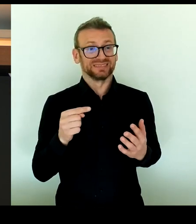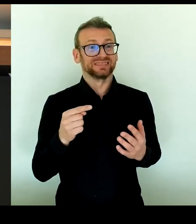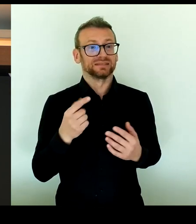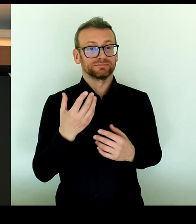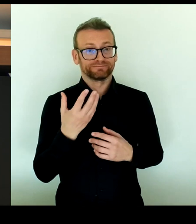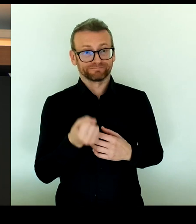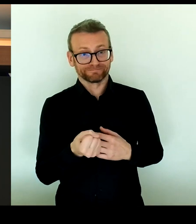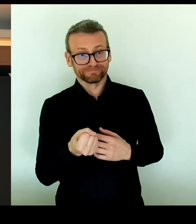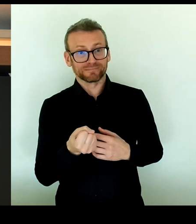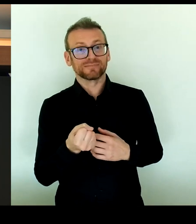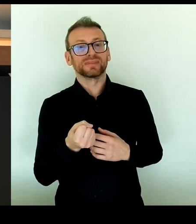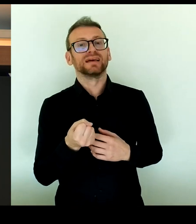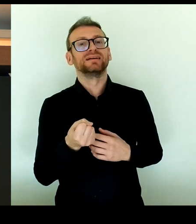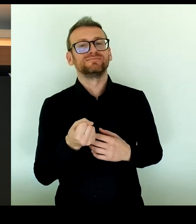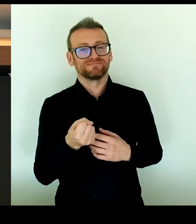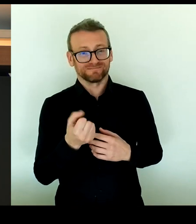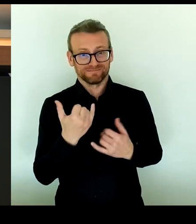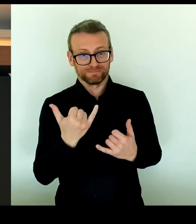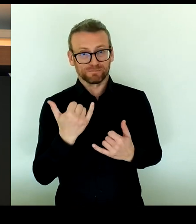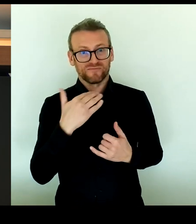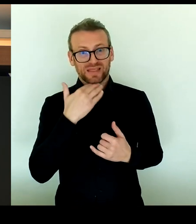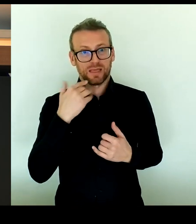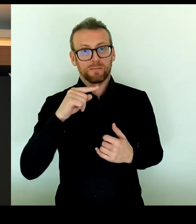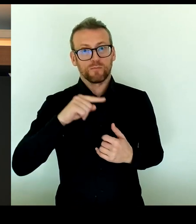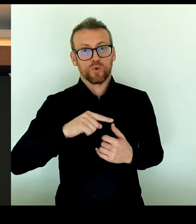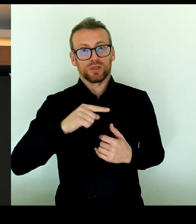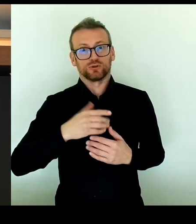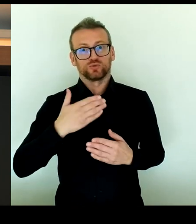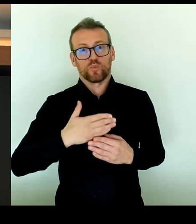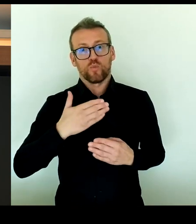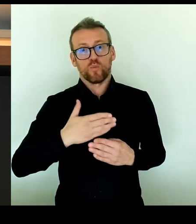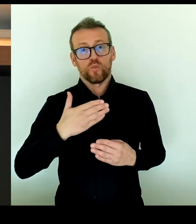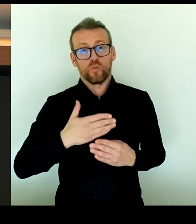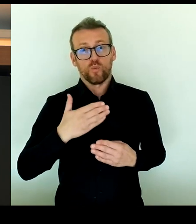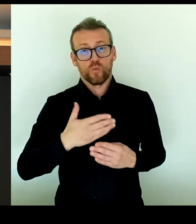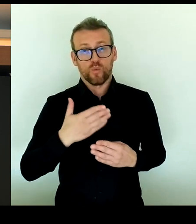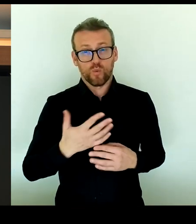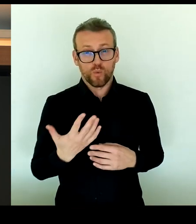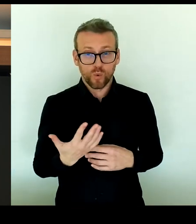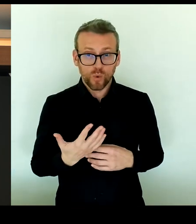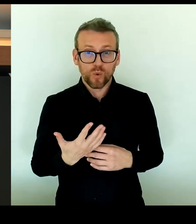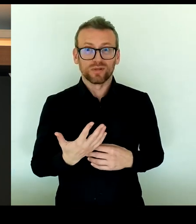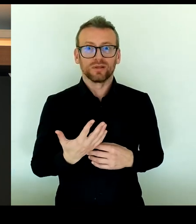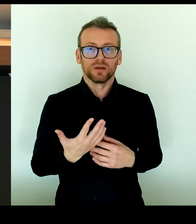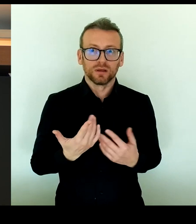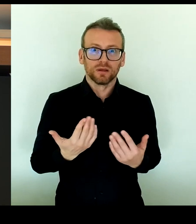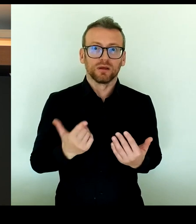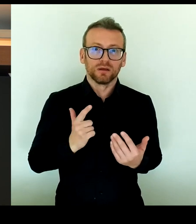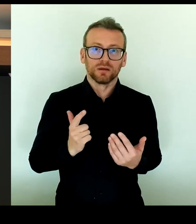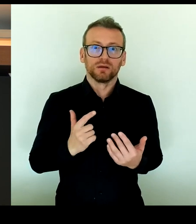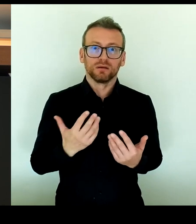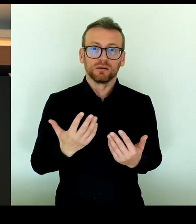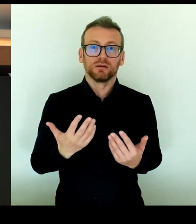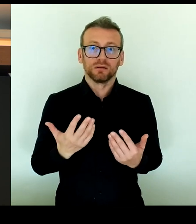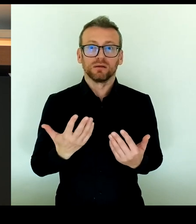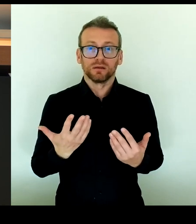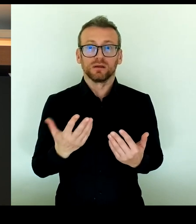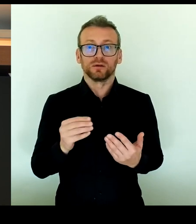Unterstützung gab es vom Senat - viel zu spät. Man hat diejenigen, die in den Schulen die Arbeit gemacht